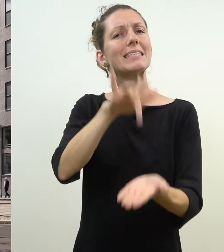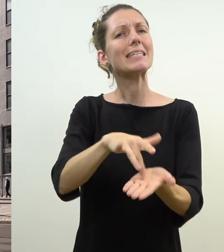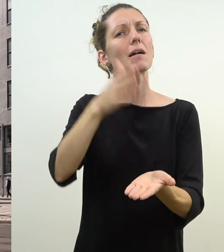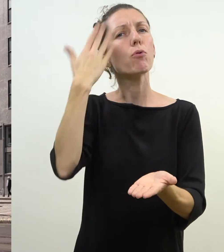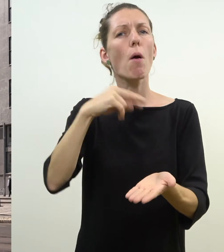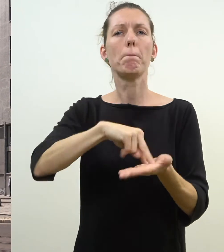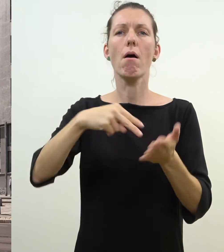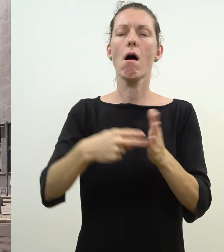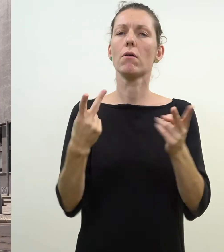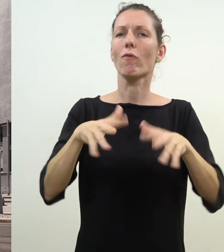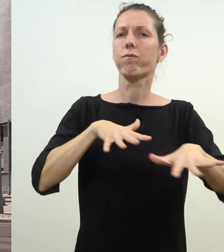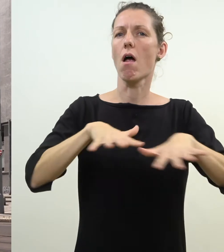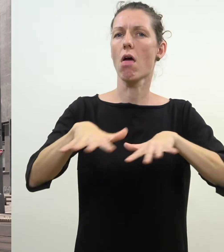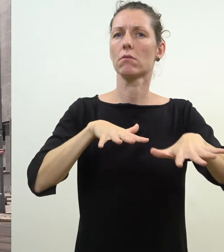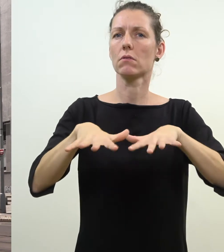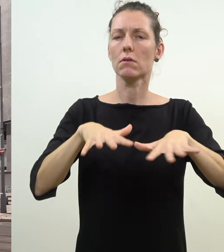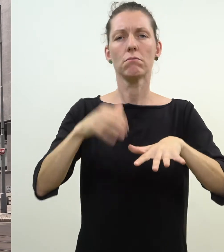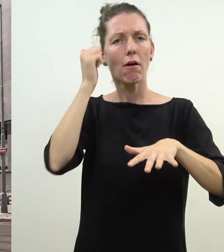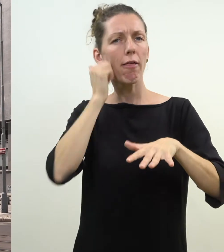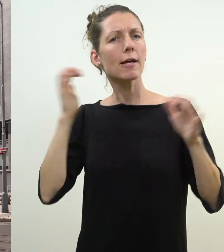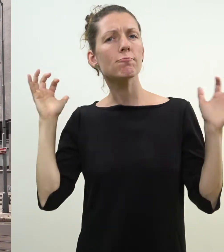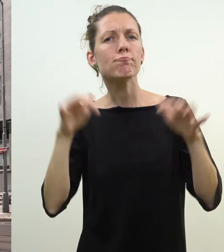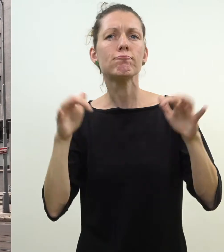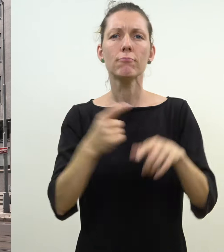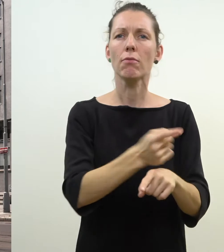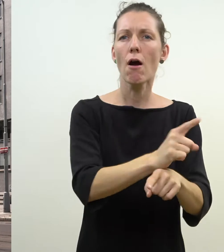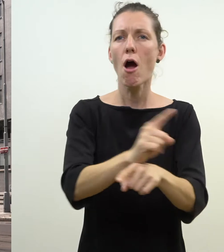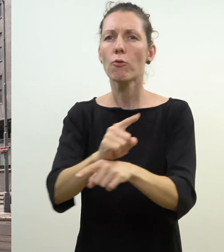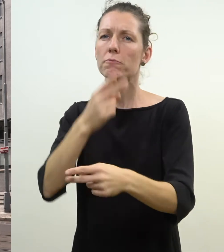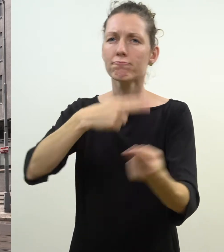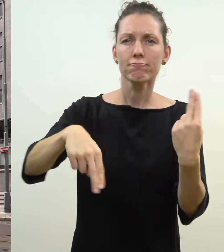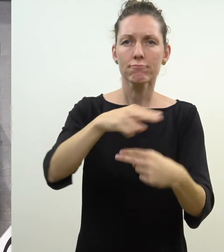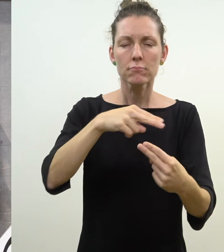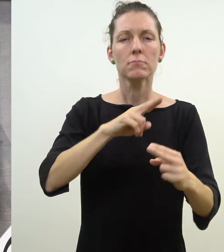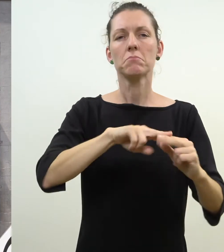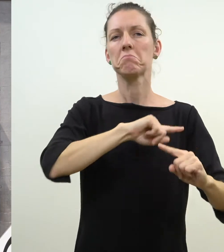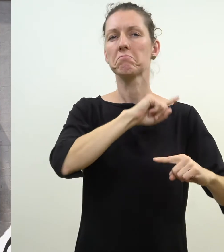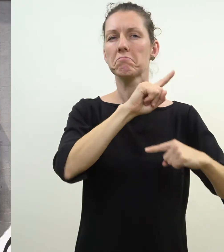jako místo pražských veletrhů.